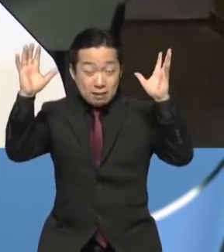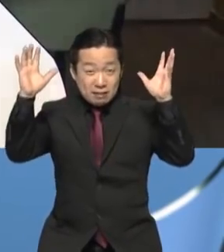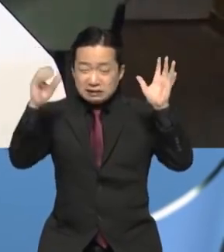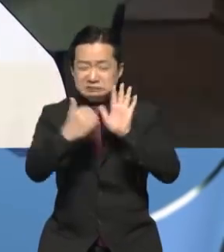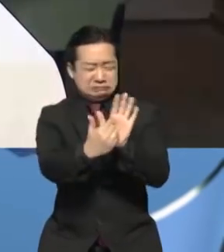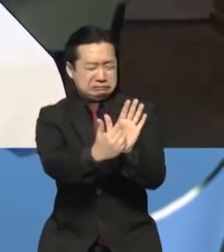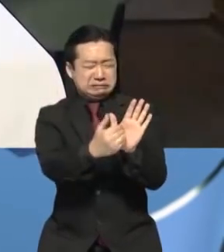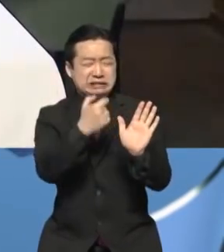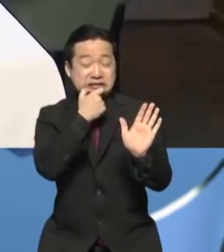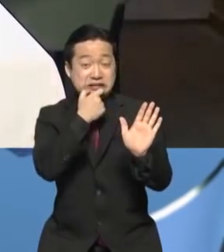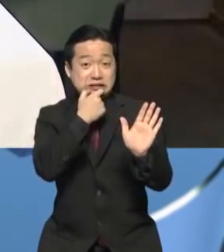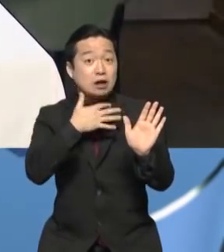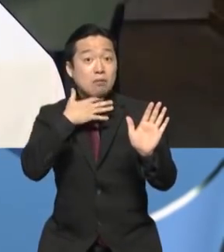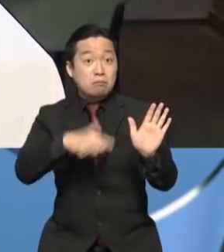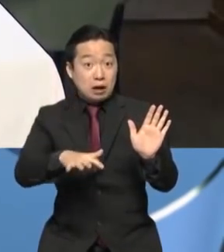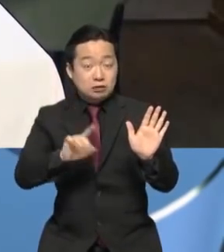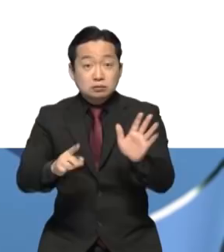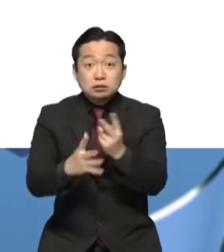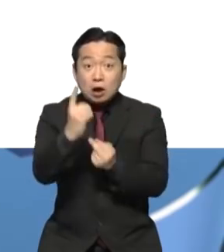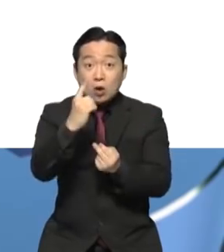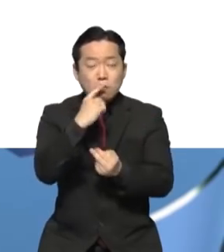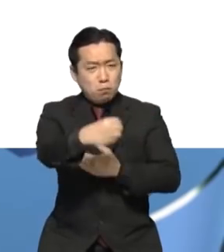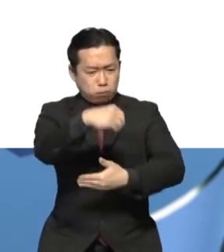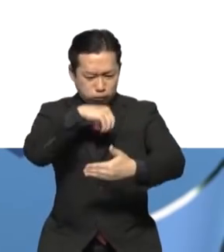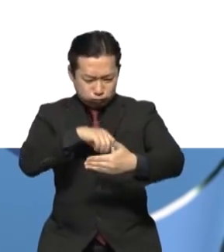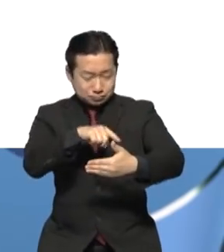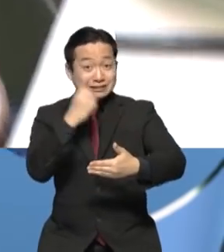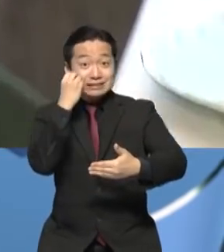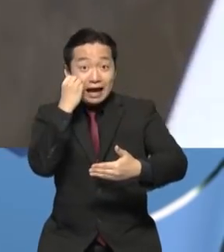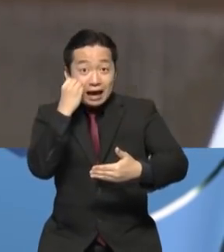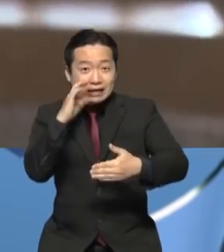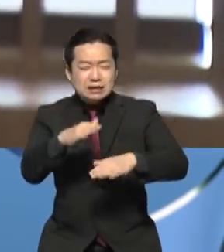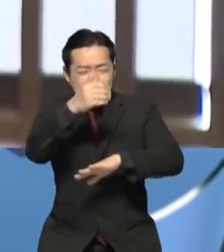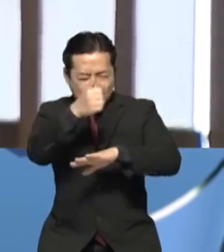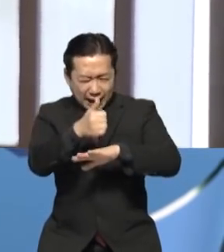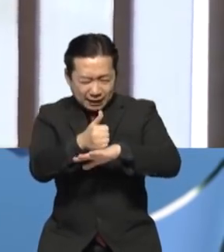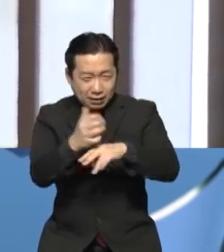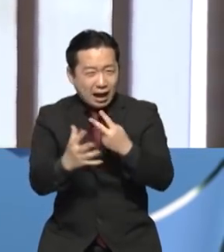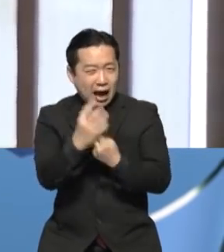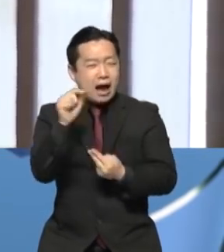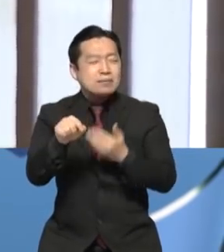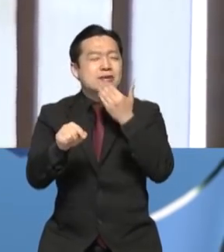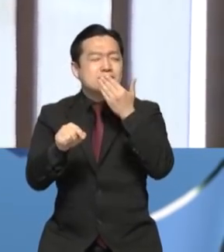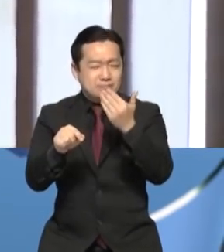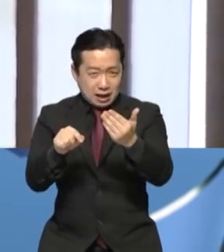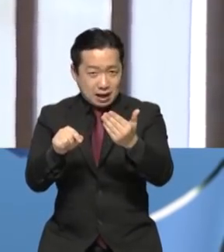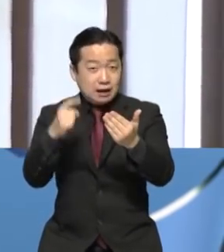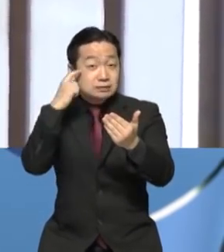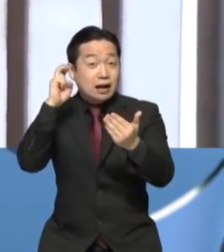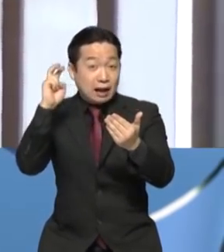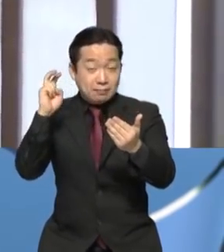손사레를 치던 단일화 논의 안으로 스스로 들어온 이상 극적인 담판이 이뤄질 수 있다는 관측도 제기됩니다.